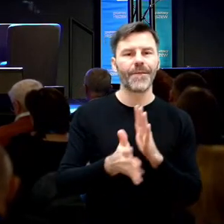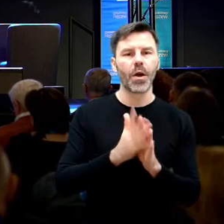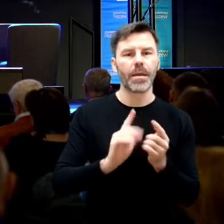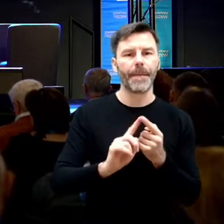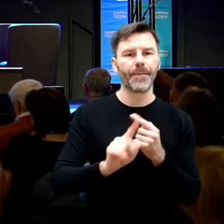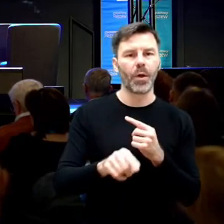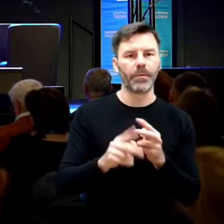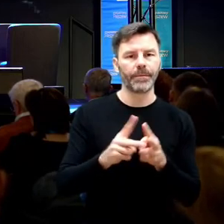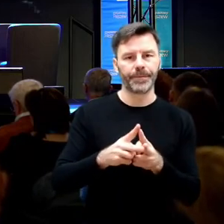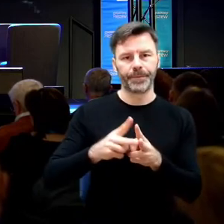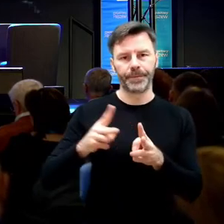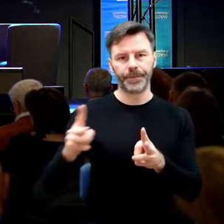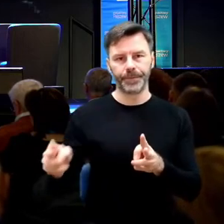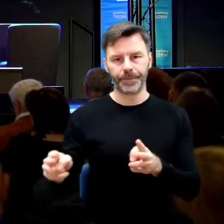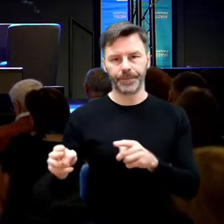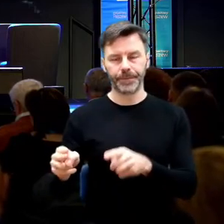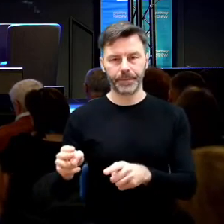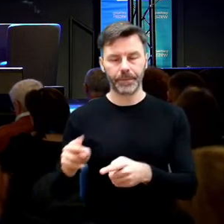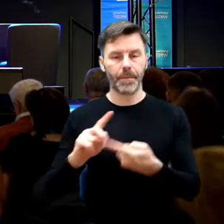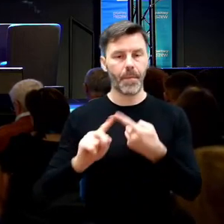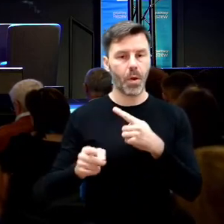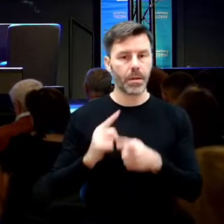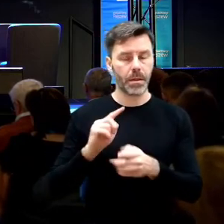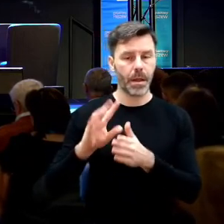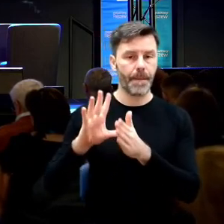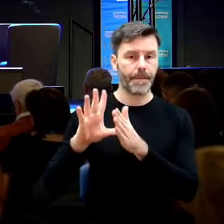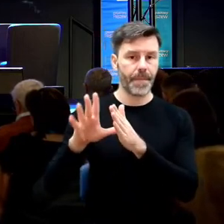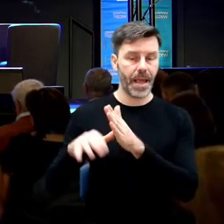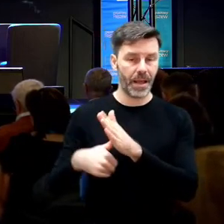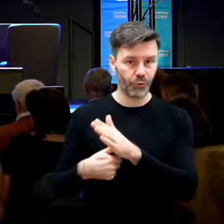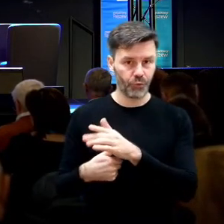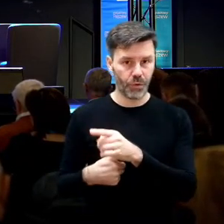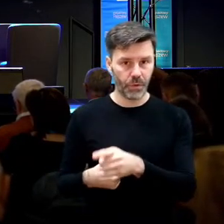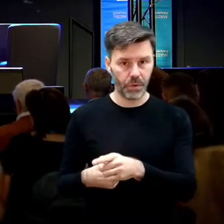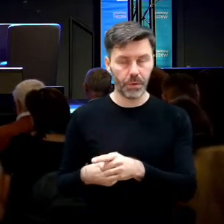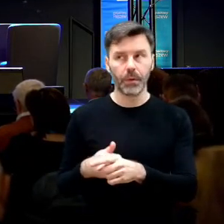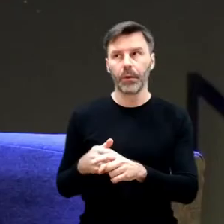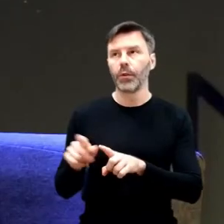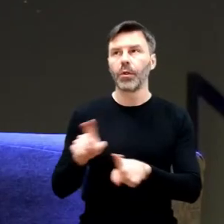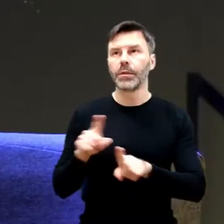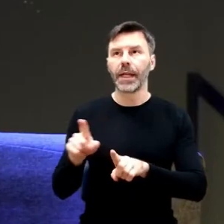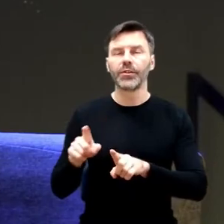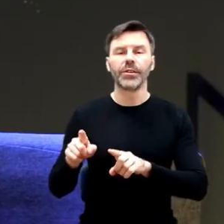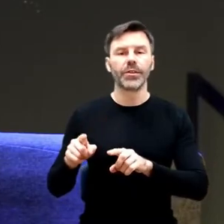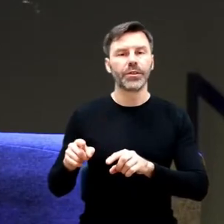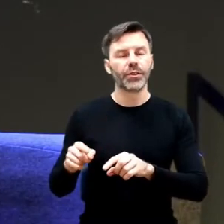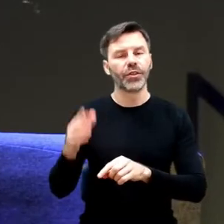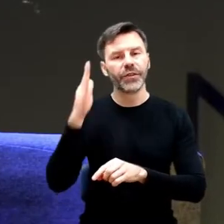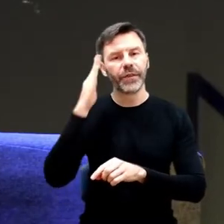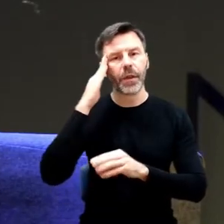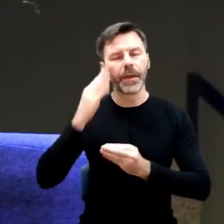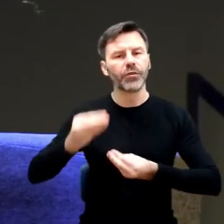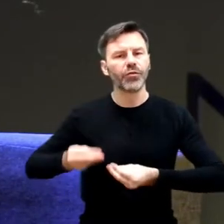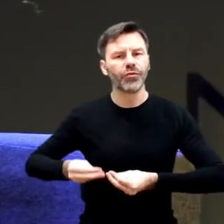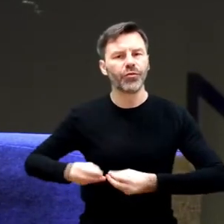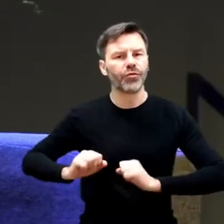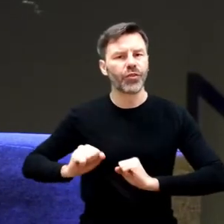miejska per se, czyli jako świadome działanie zrodziła się w okresie powojennym